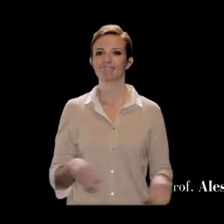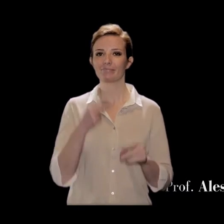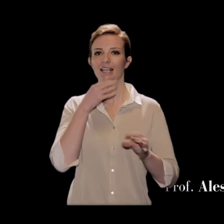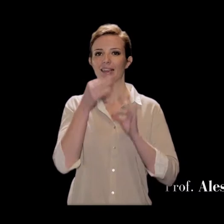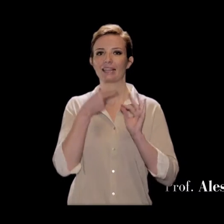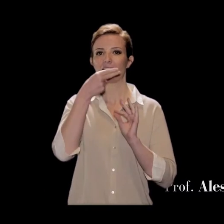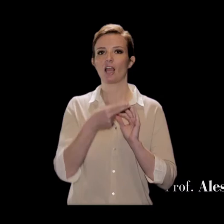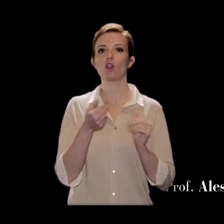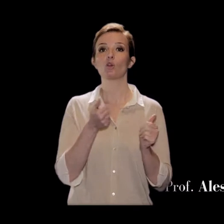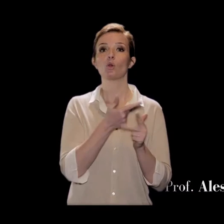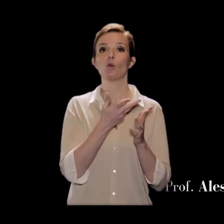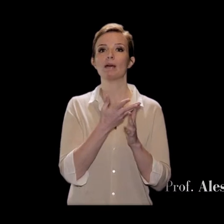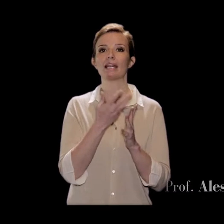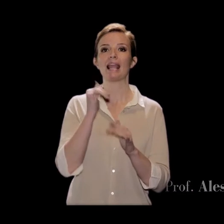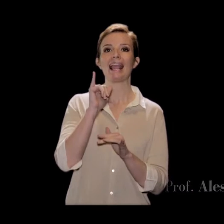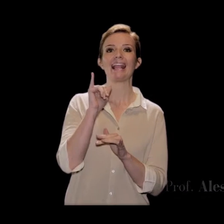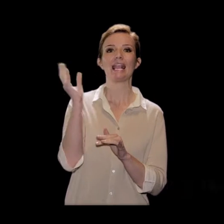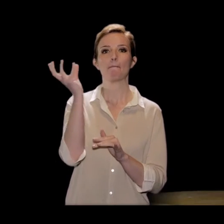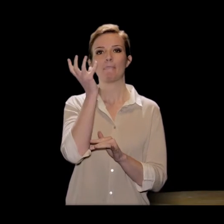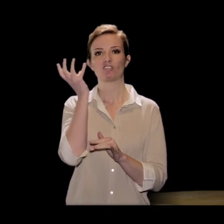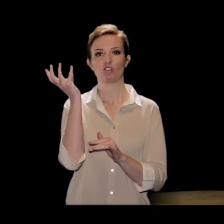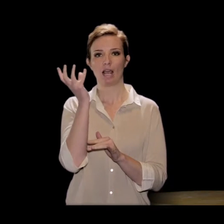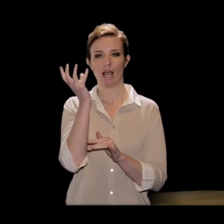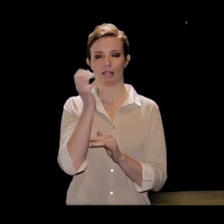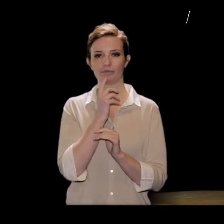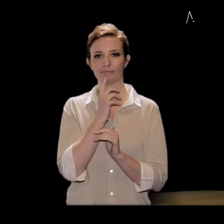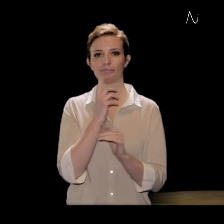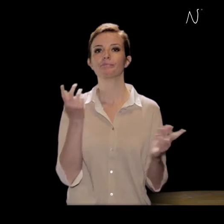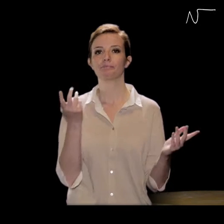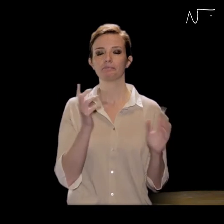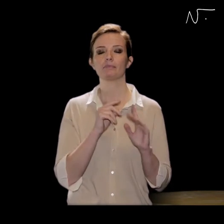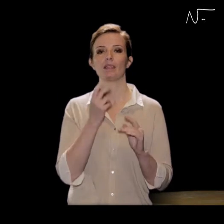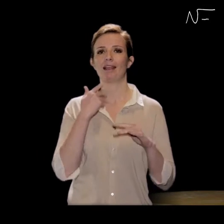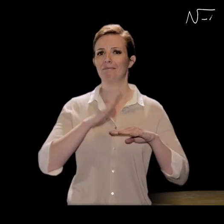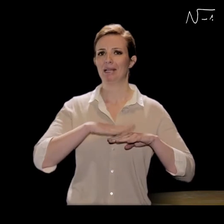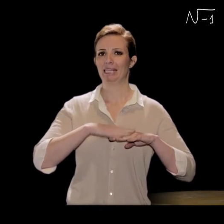In matematica, per poter dare un significato all'espressione √-1,